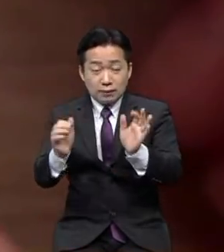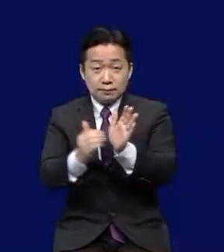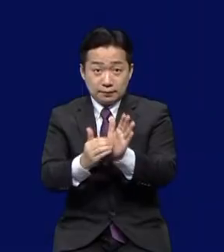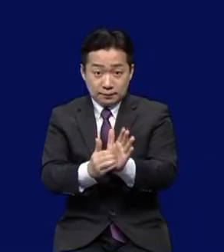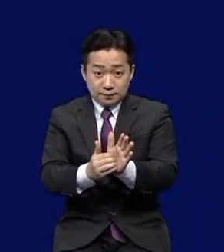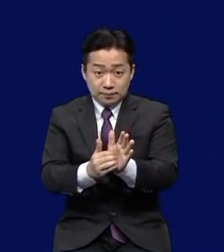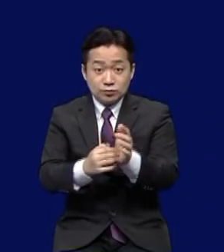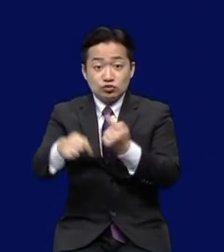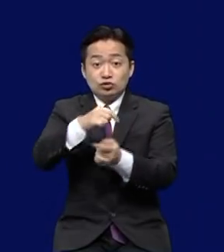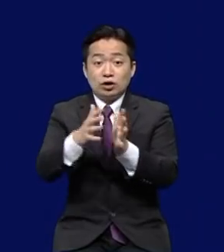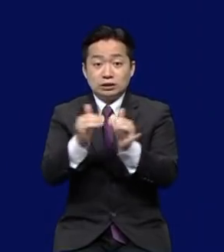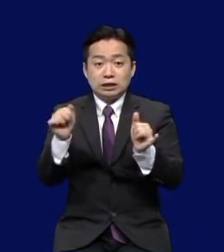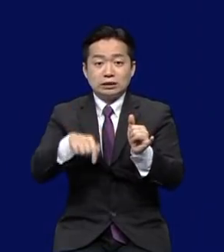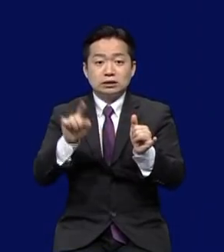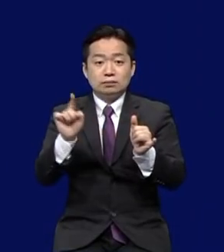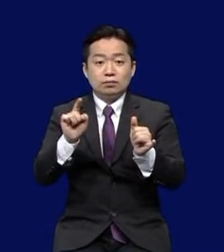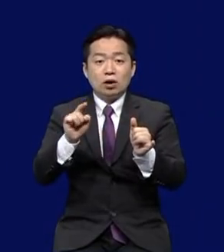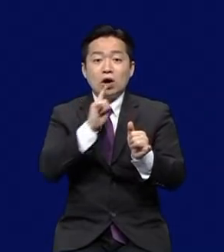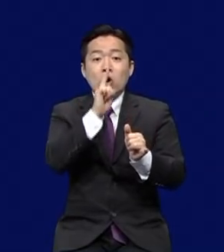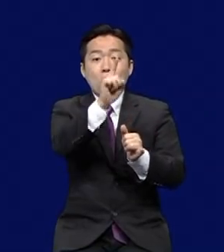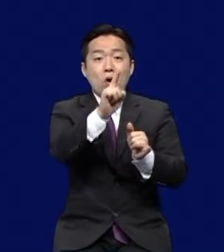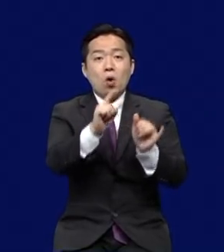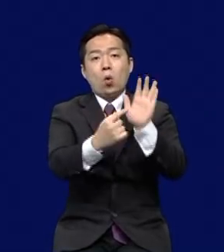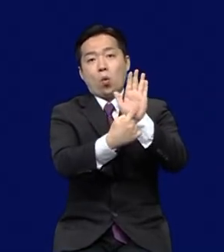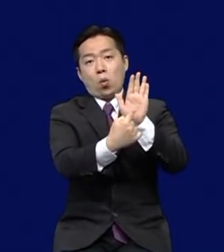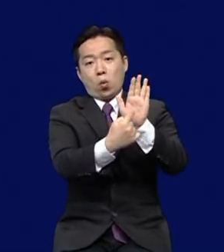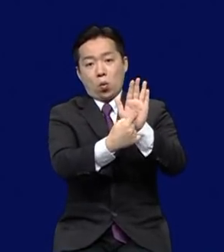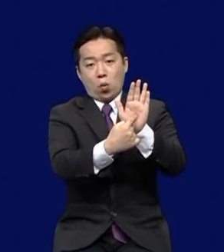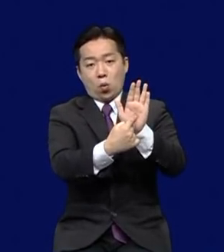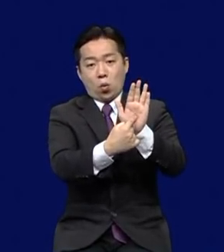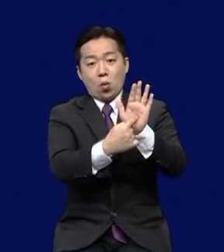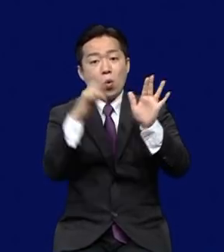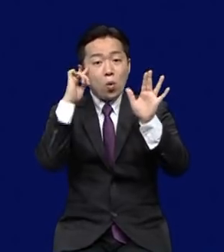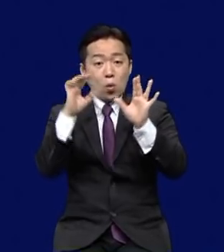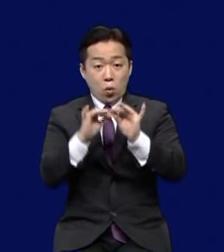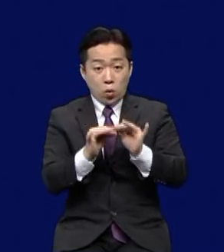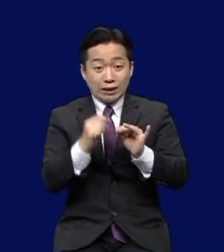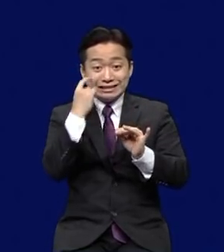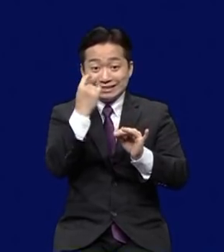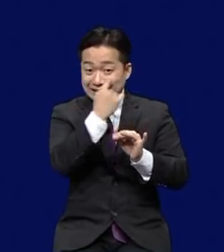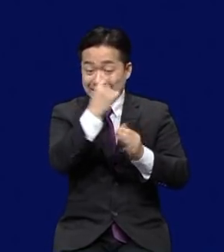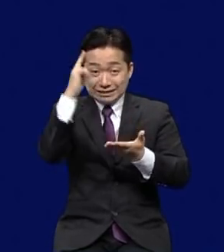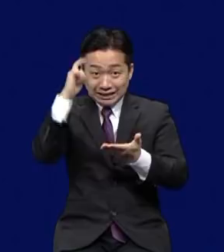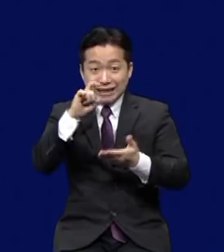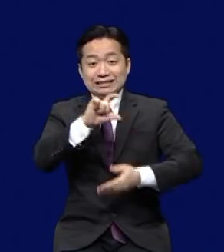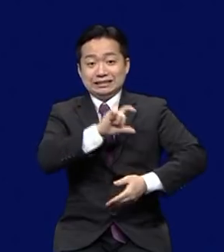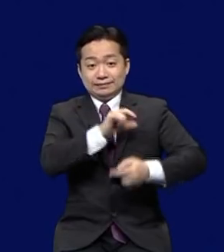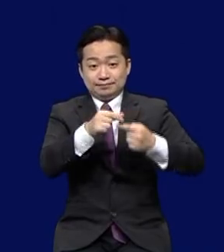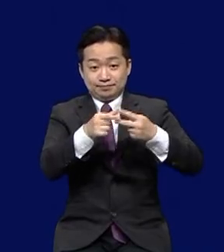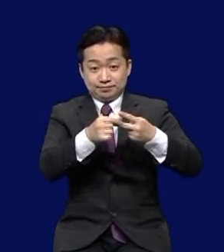운영자는 특정 청원글을 공지해 놓고 동의했다는 인증 사진과 이름, 계좌 번호를 보내달라고 합니다.